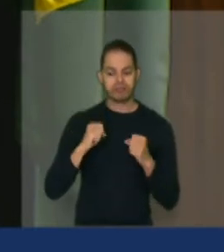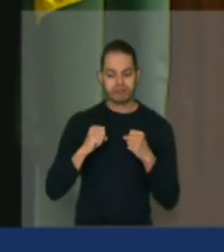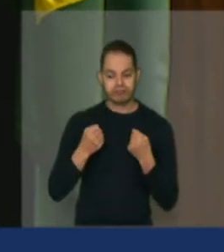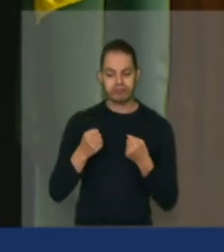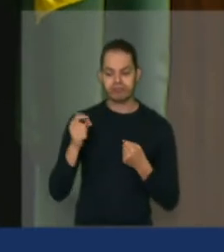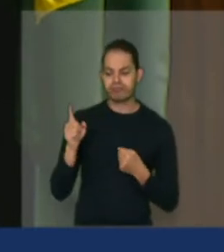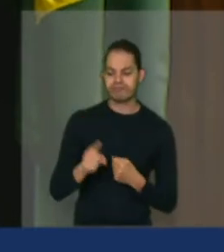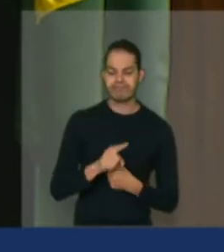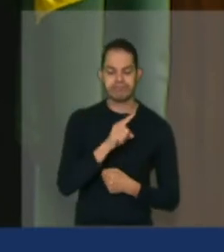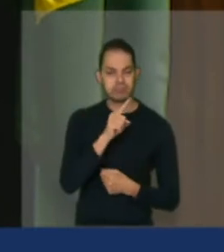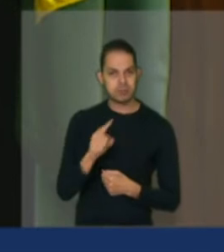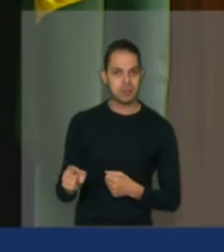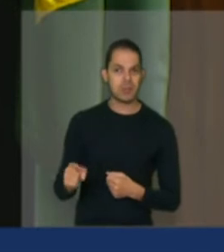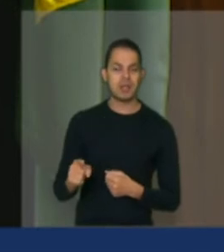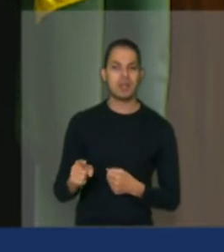NEGRO NA BUSCA EM QUE FAZEMOS,